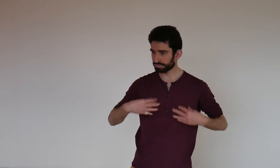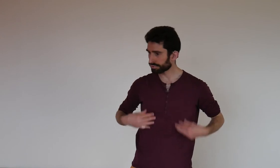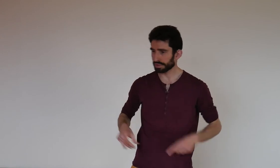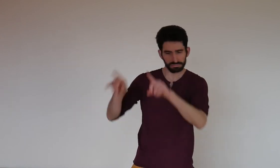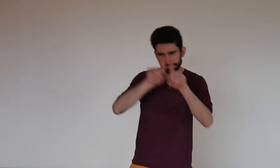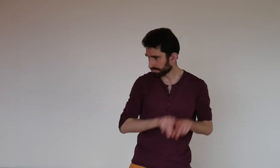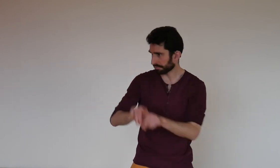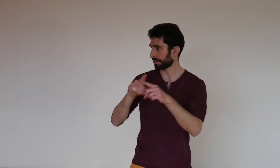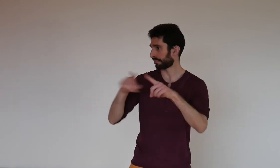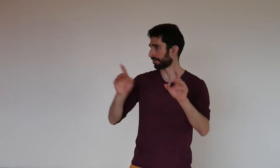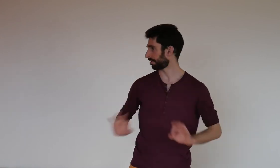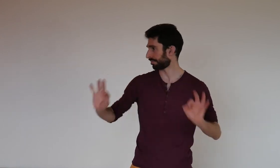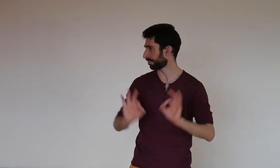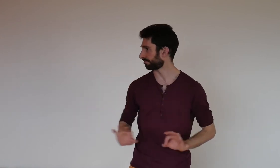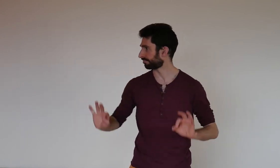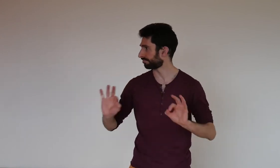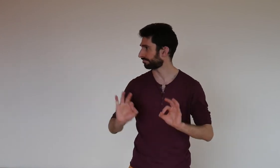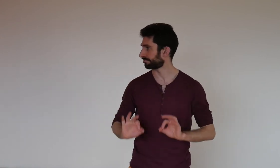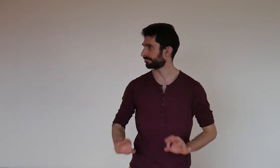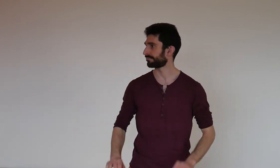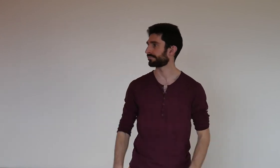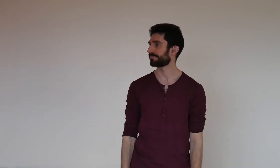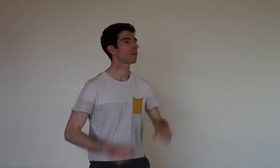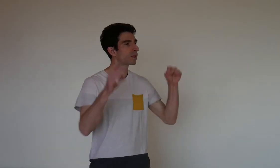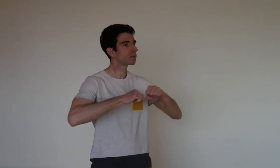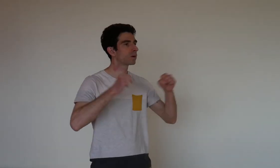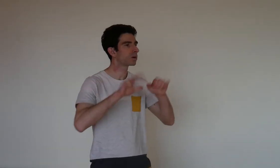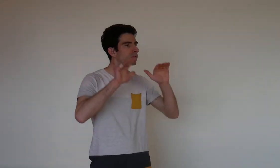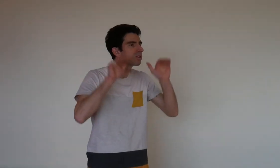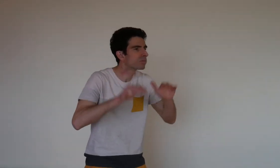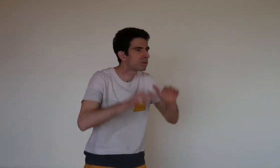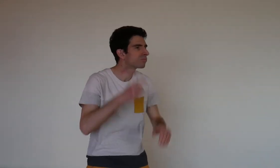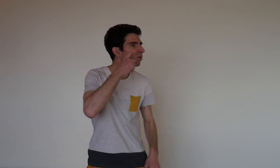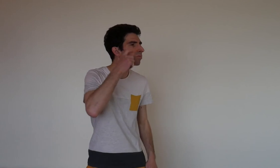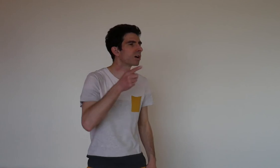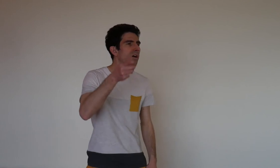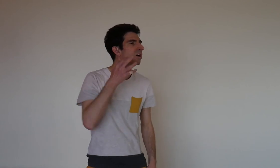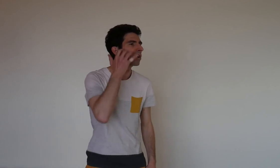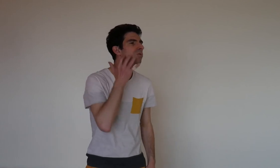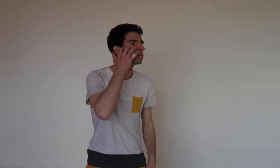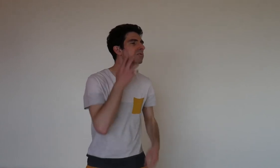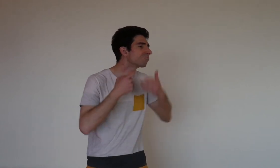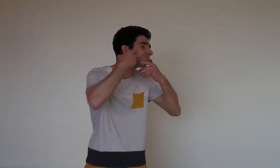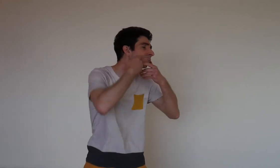un cheveu ou un poil. Il n'y a pas de différence à ce niveau. D'accord. Mais quand même, je remarque que les adolescents